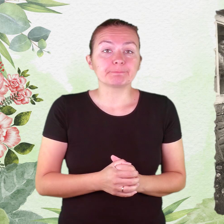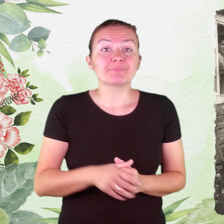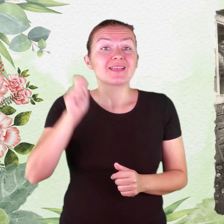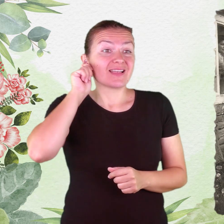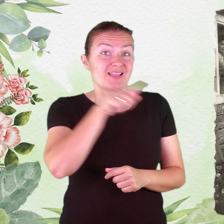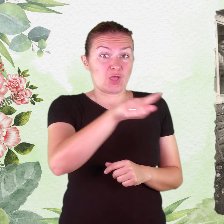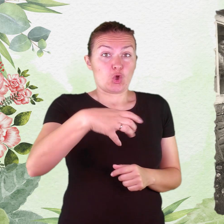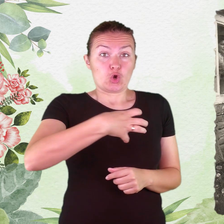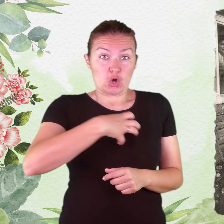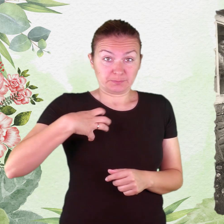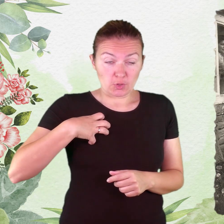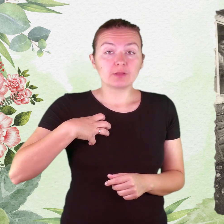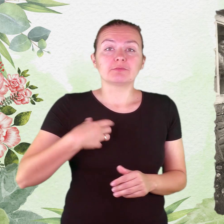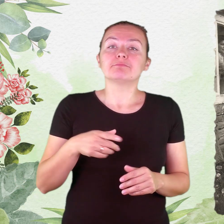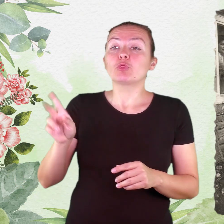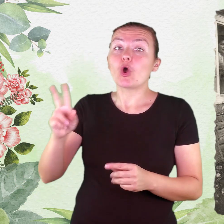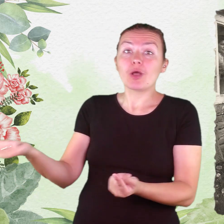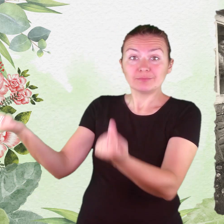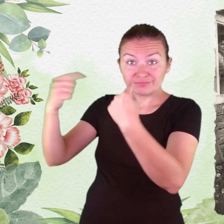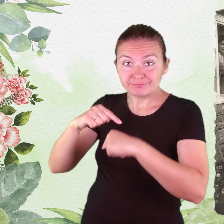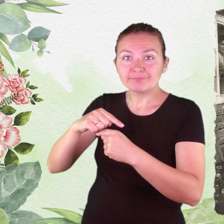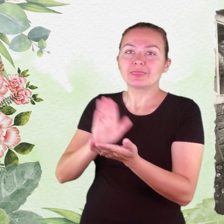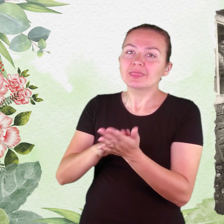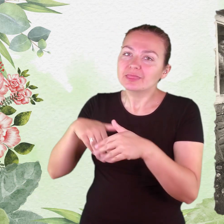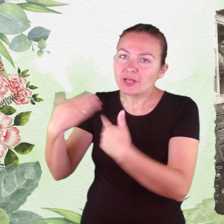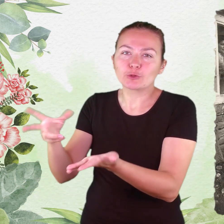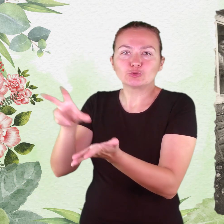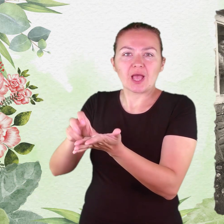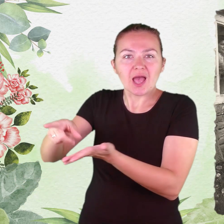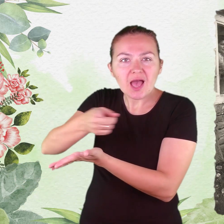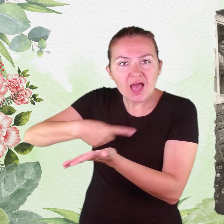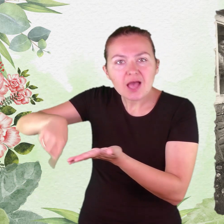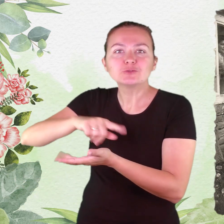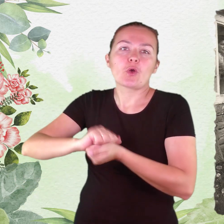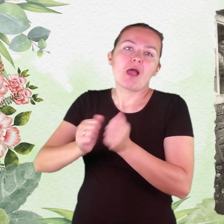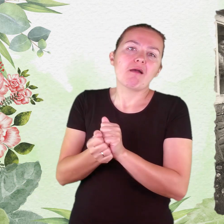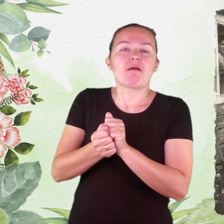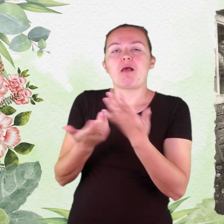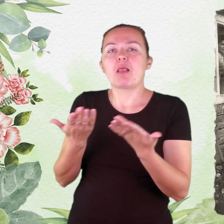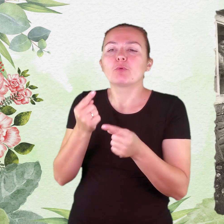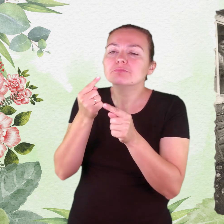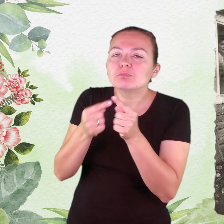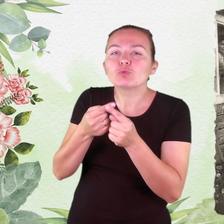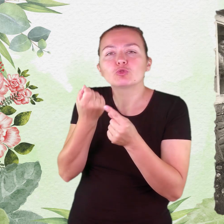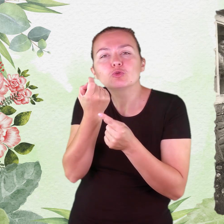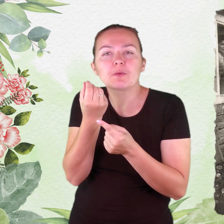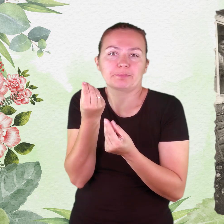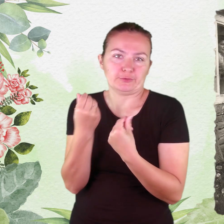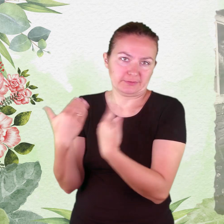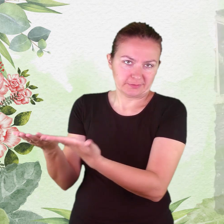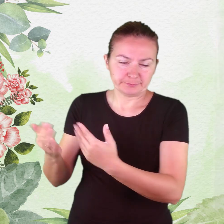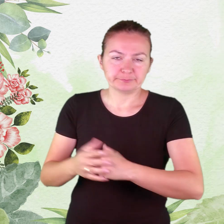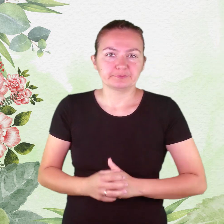Gospodyni nagradzała uczestników plackiem i drobnymi pieniędzmi.